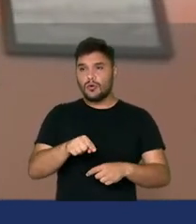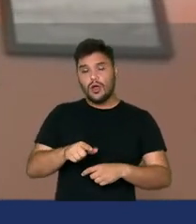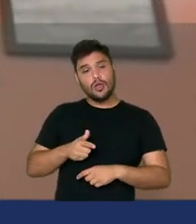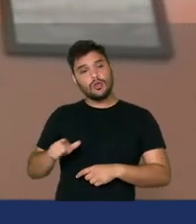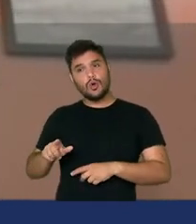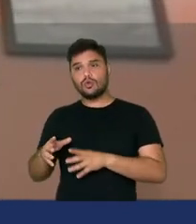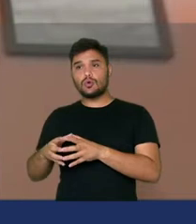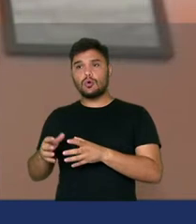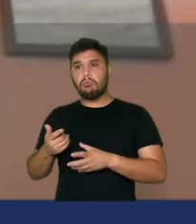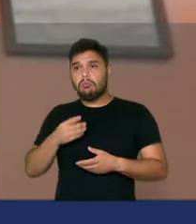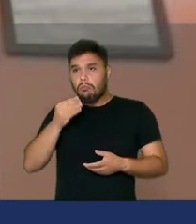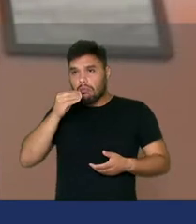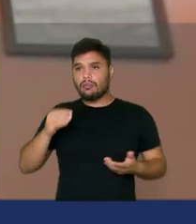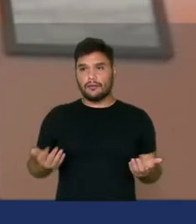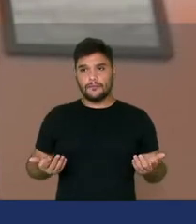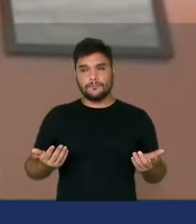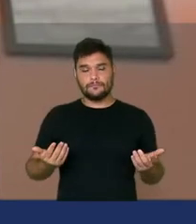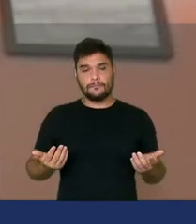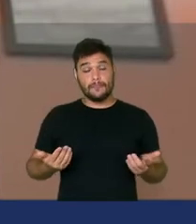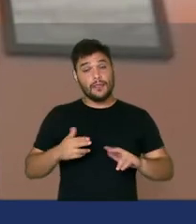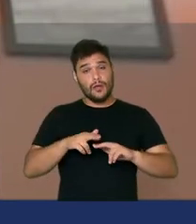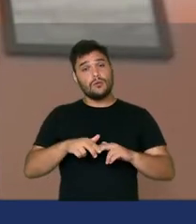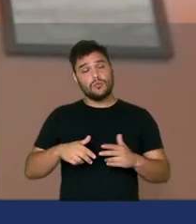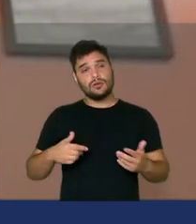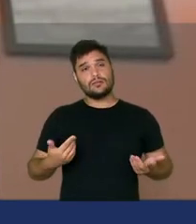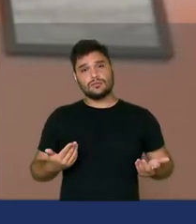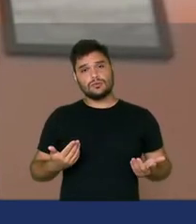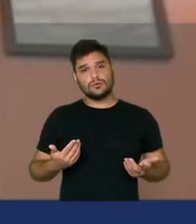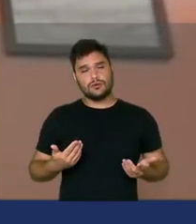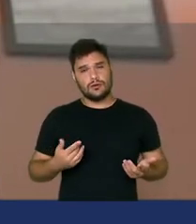CONGRESSO E EXERCE PRESSÃO EM DIVERSOS PARTIDOS E PARLAMENTARES, PARA SER BENEFICIADOS EM DETRIMENTO DO